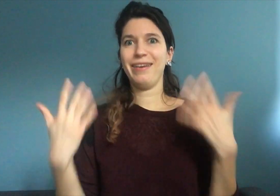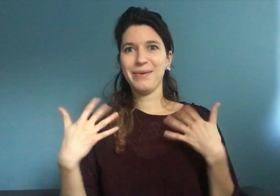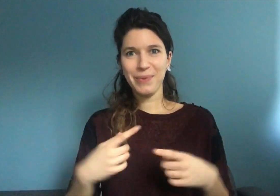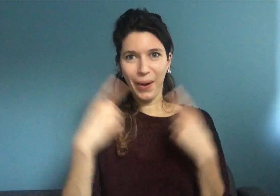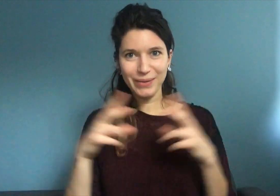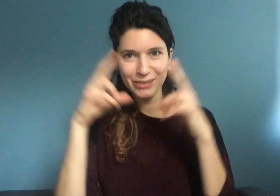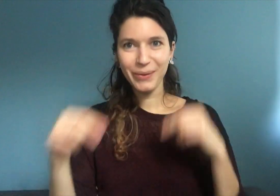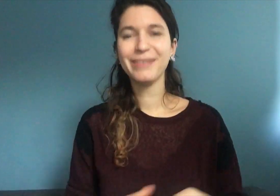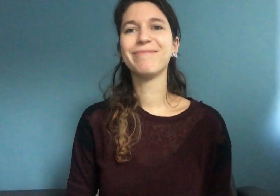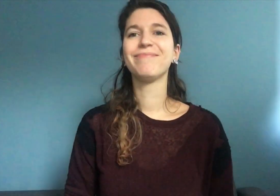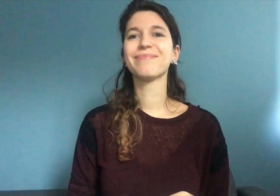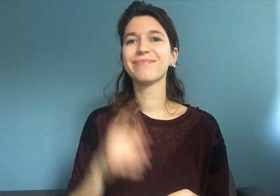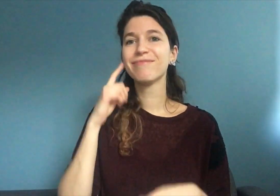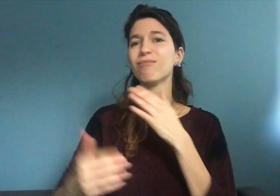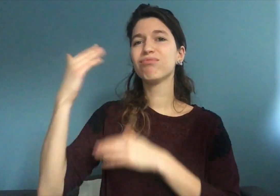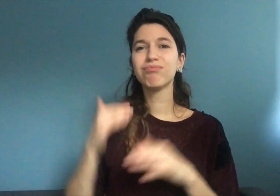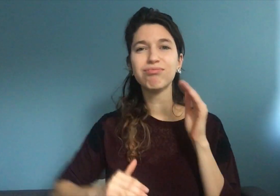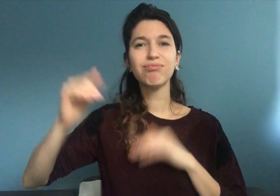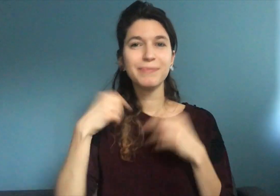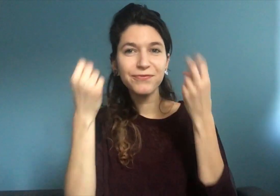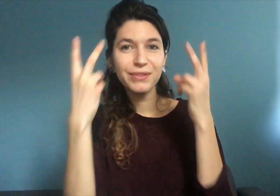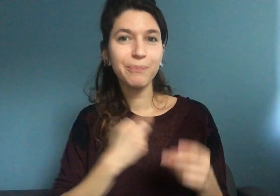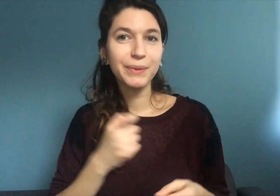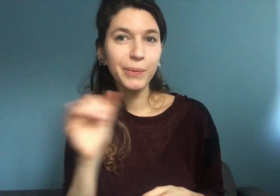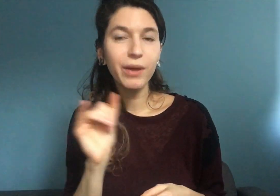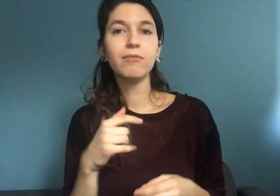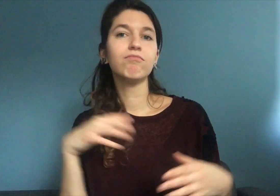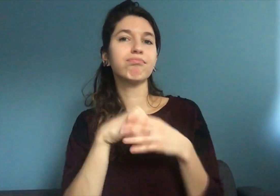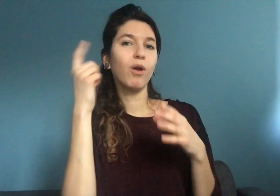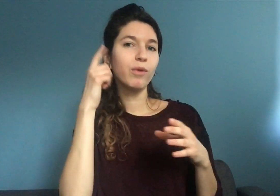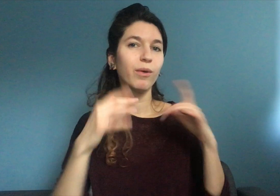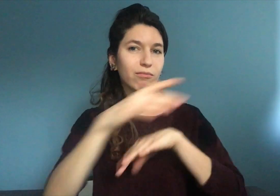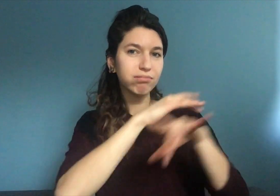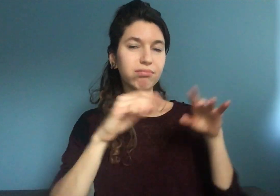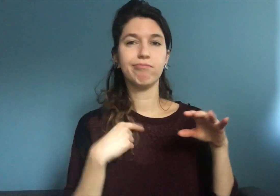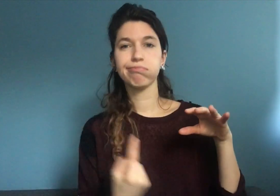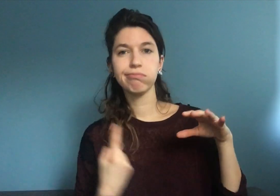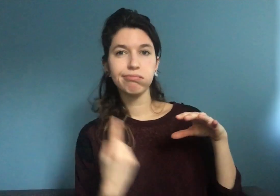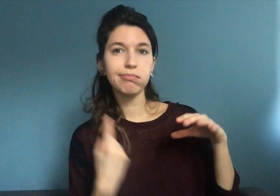C’est une longue histoire! J’ai grandi plus isolée dans un milieu entendant,